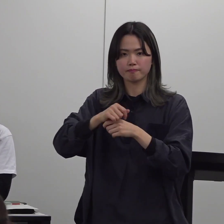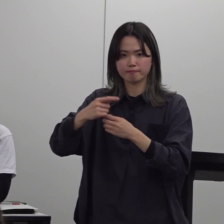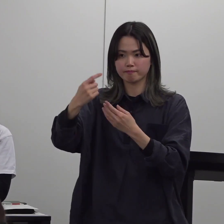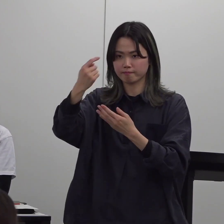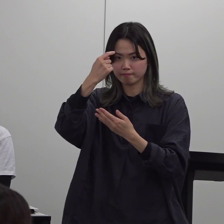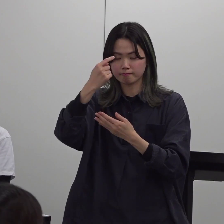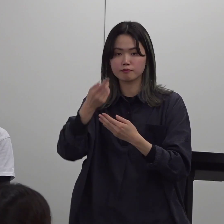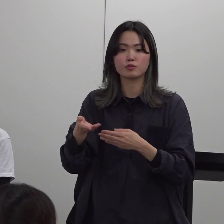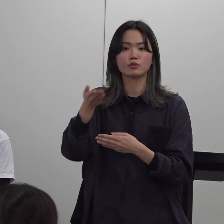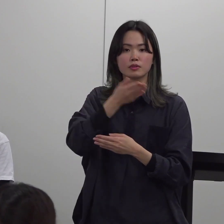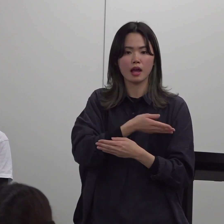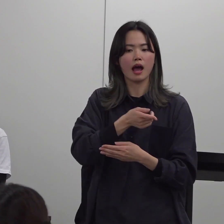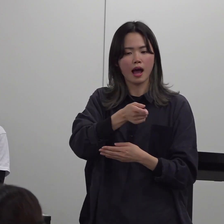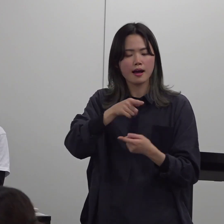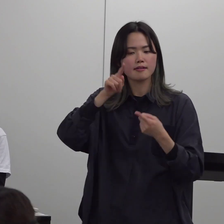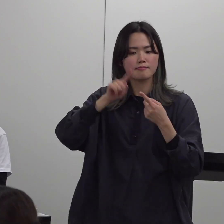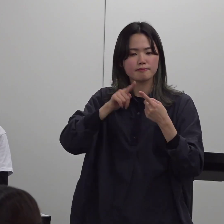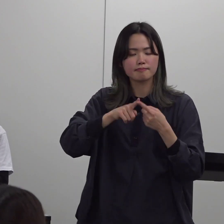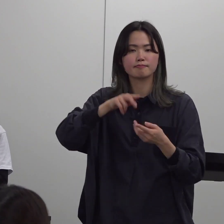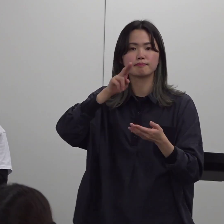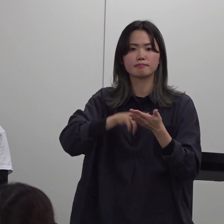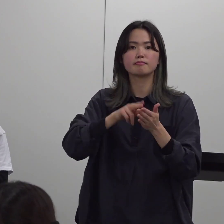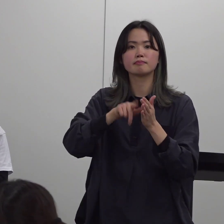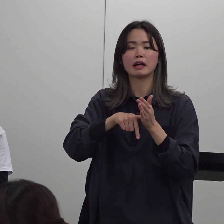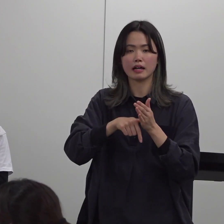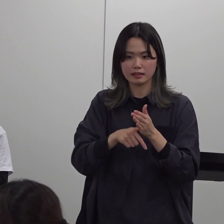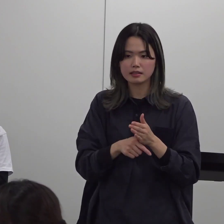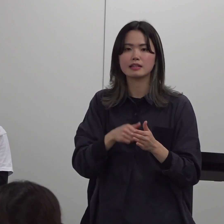今度は希望者の方と合同訓練をします